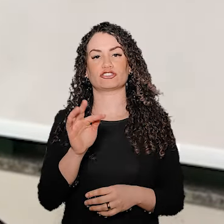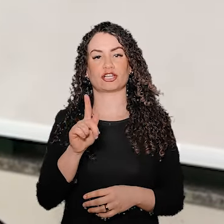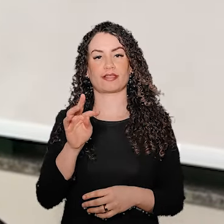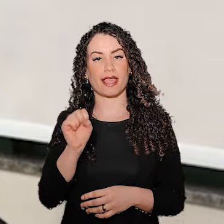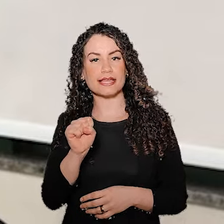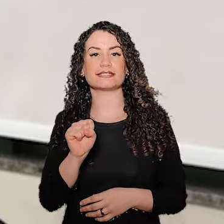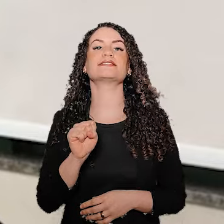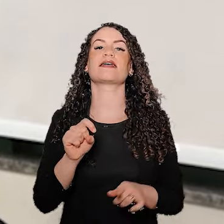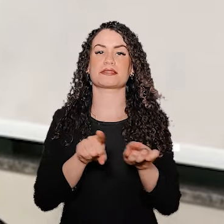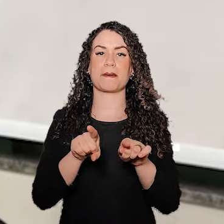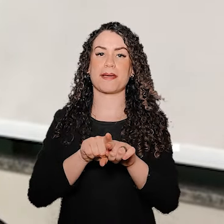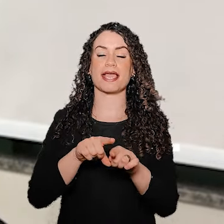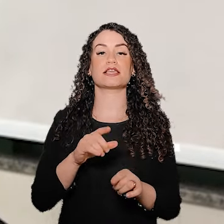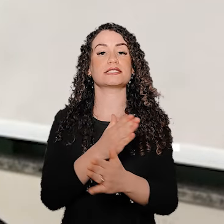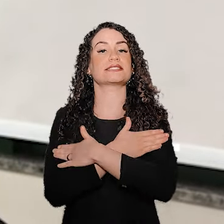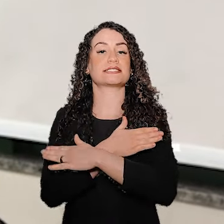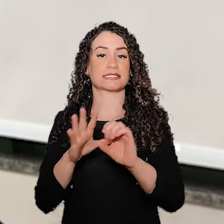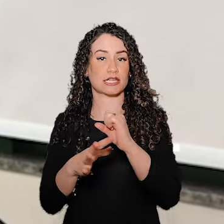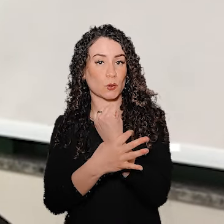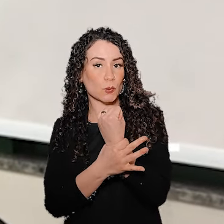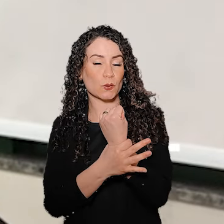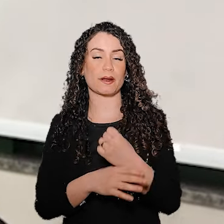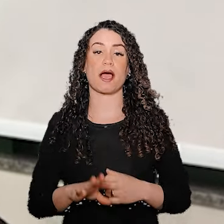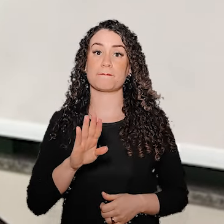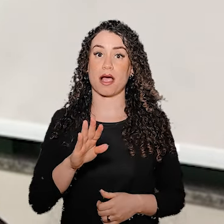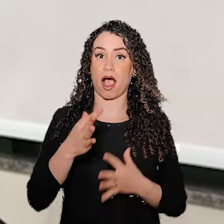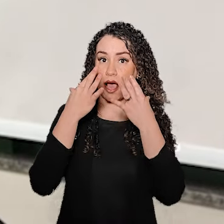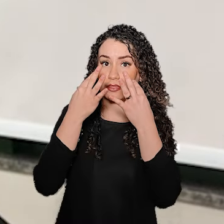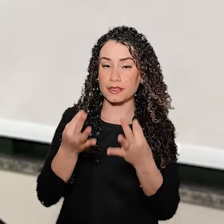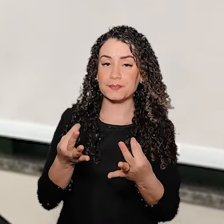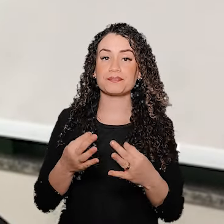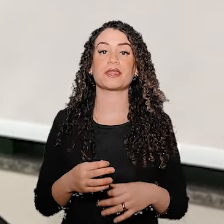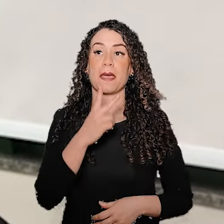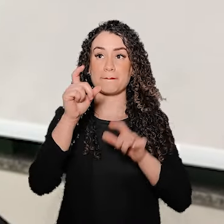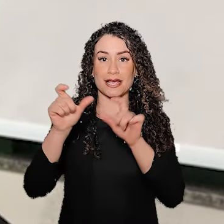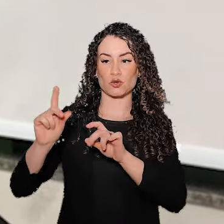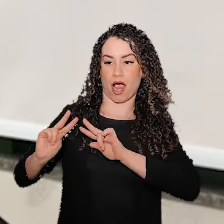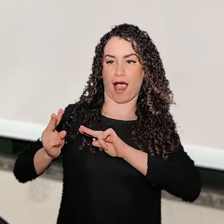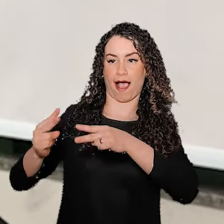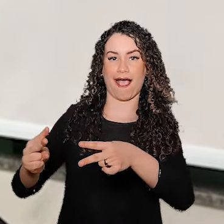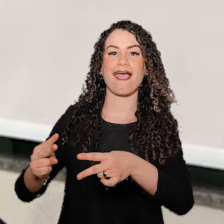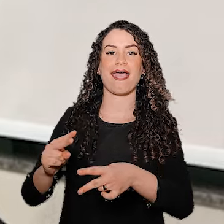além do fornecimento das guias do Seguro-Desemprego. Uma observação só: caberá aos herdeiros do patrão falecido